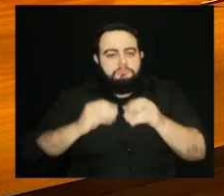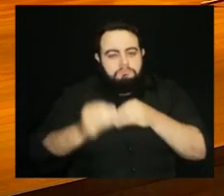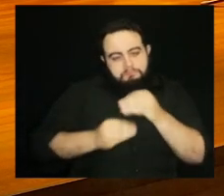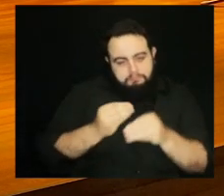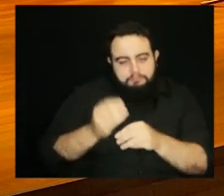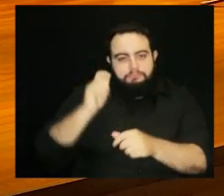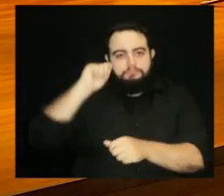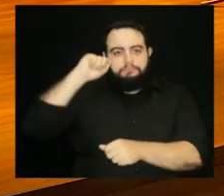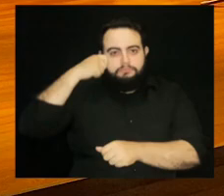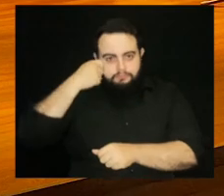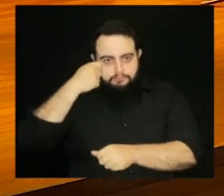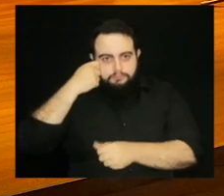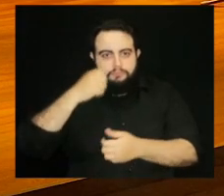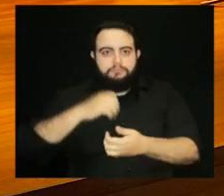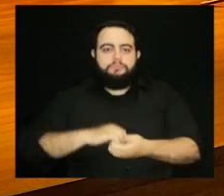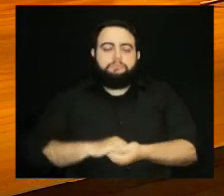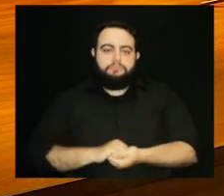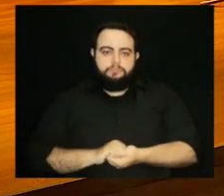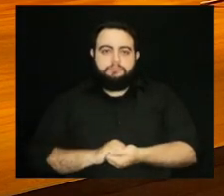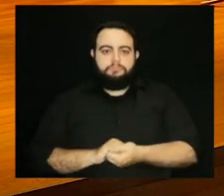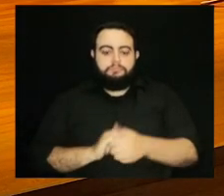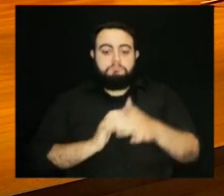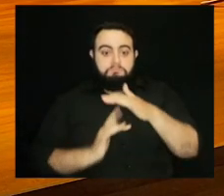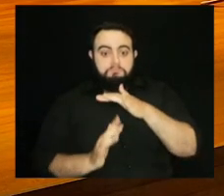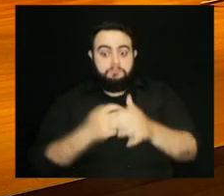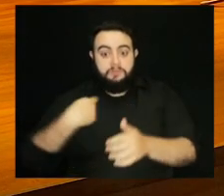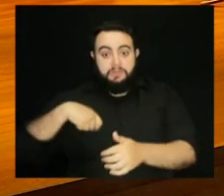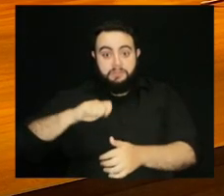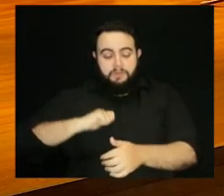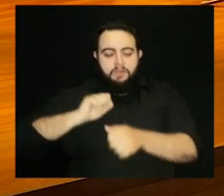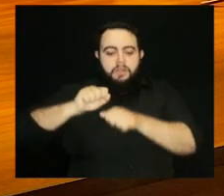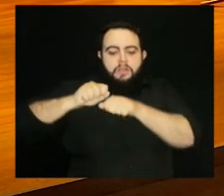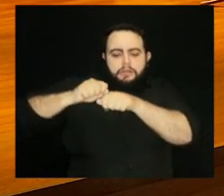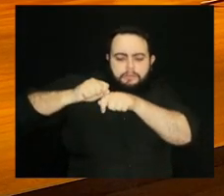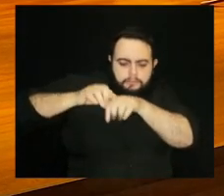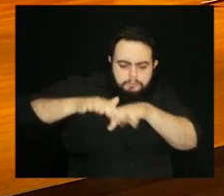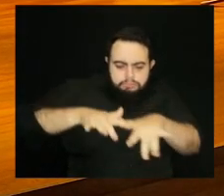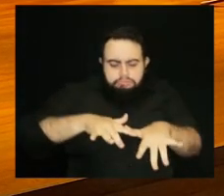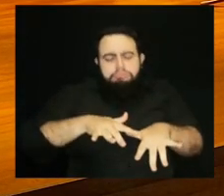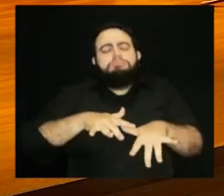pelos imigrantes espanhóis ela vai se espalhando por toda a América, e tem a célebre a Habanera da